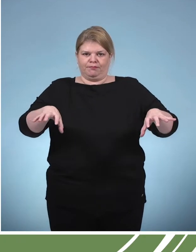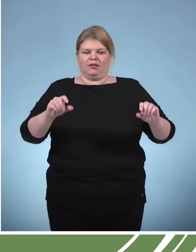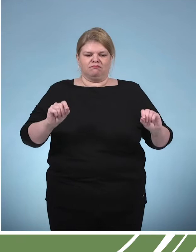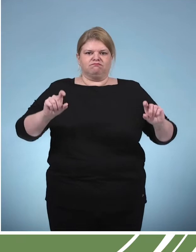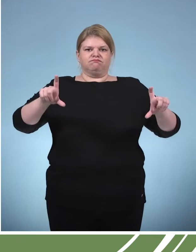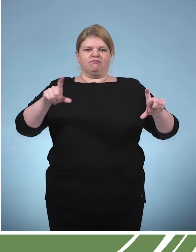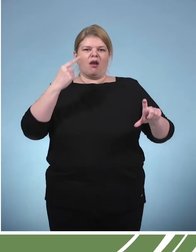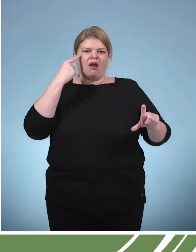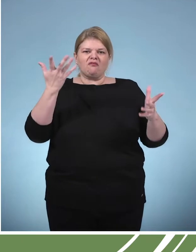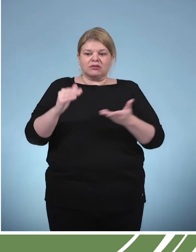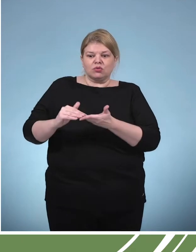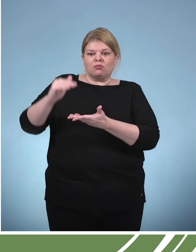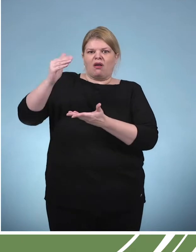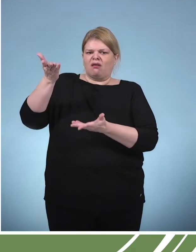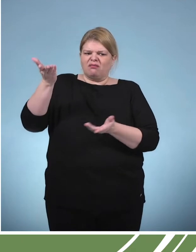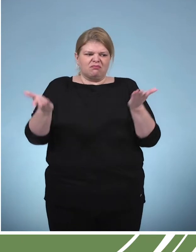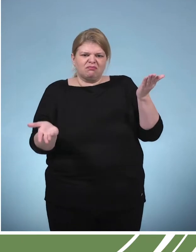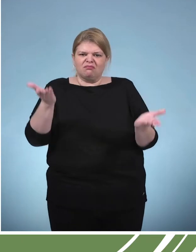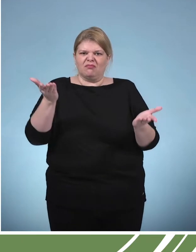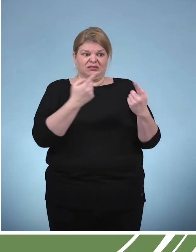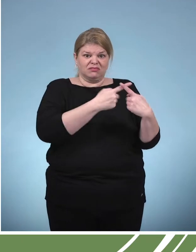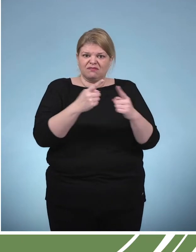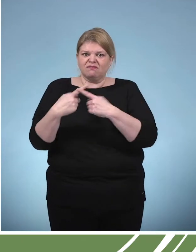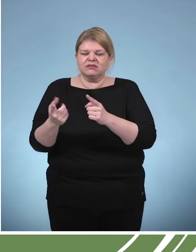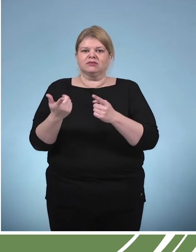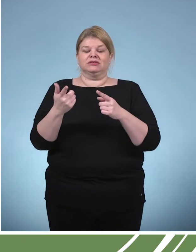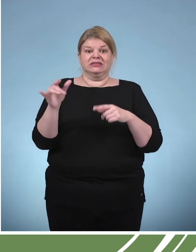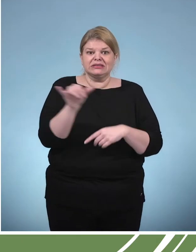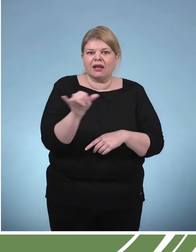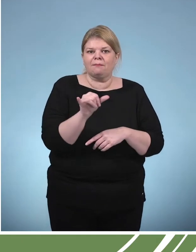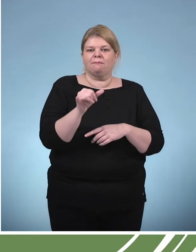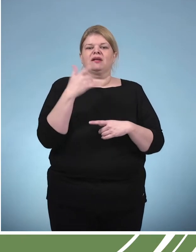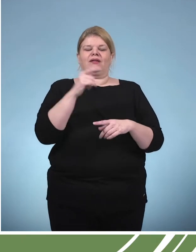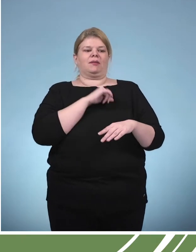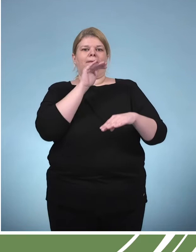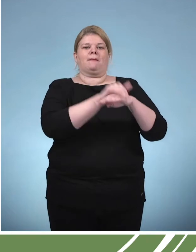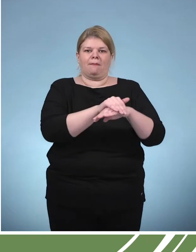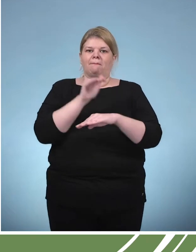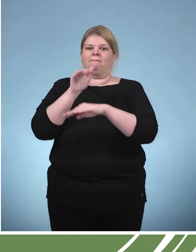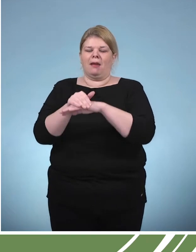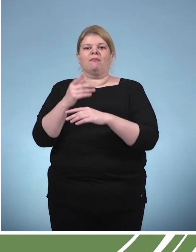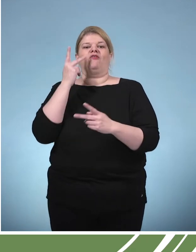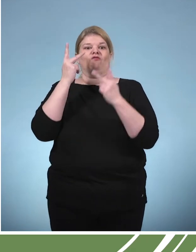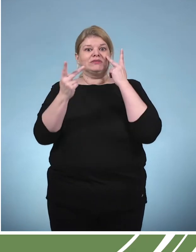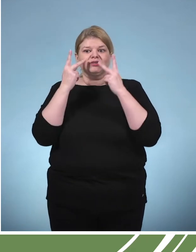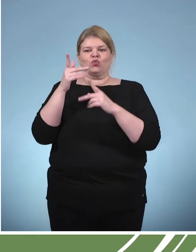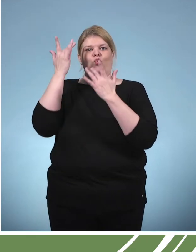Können sie einen Unterschied zwischen den Stößen erkennen? Erkläre den Unterschied zwischen sichtbaren und unsichtbaren Werten.